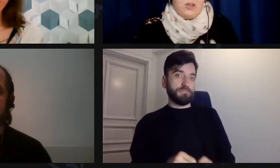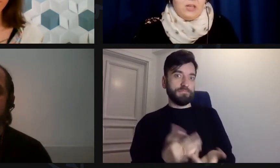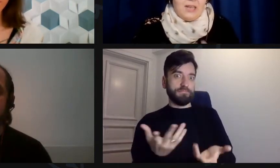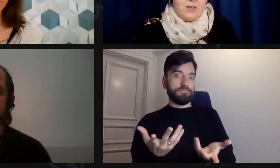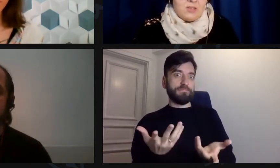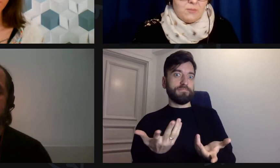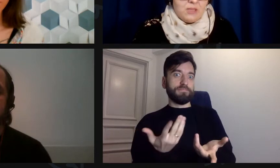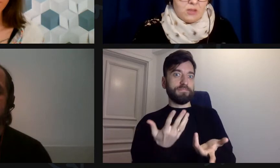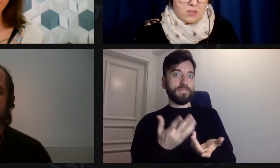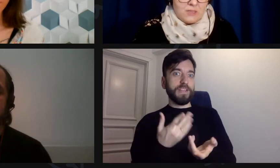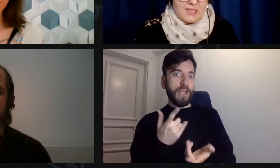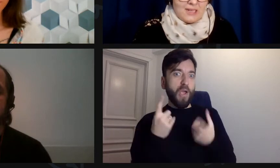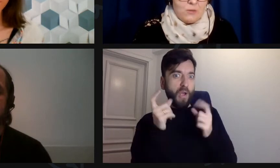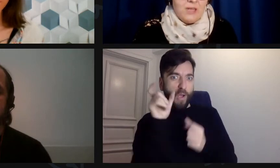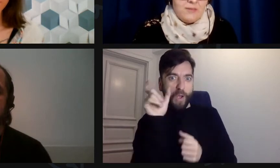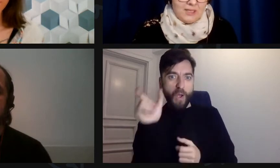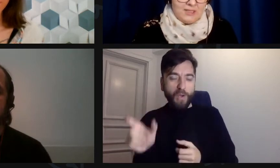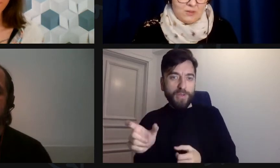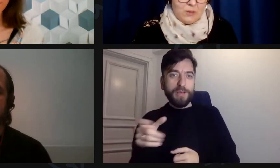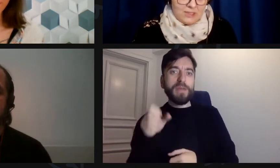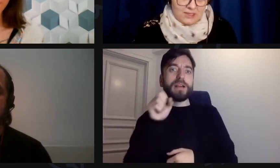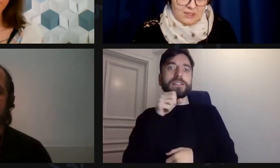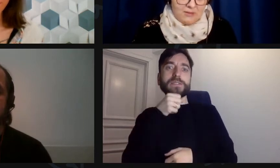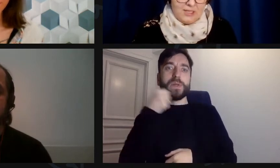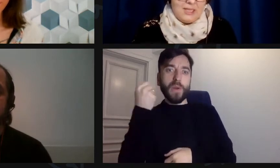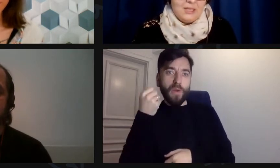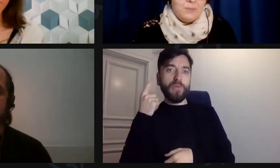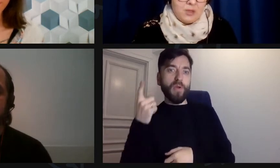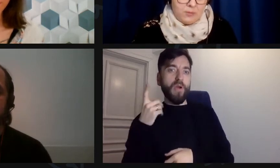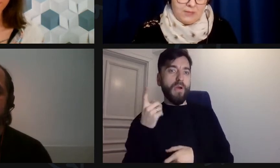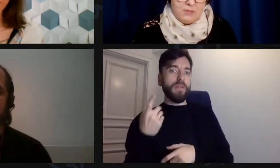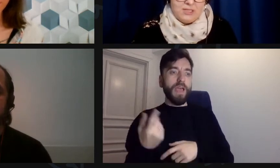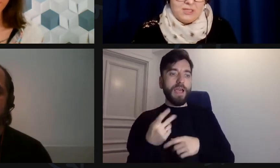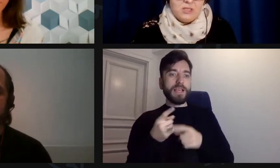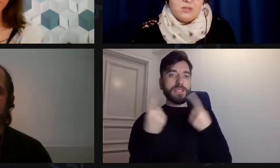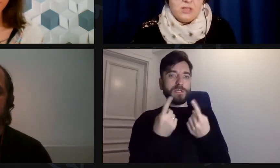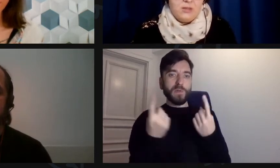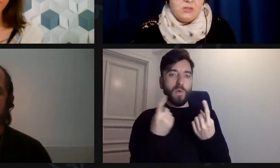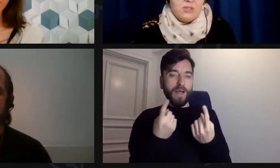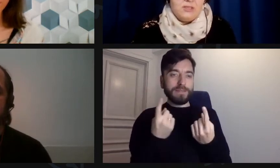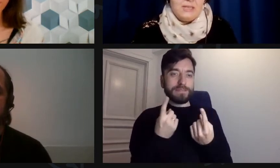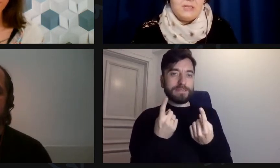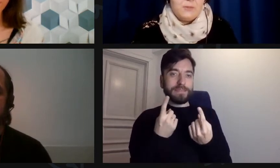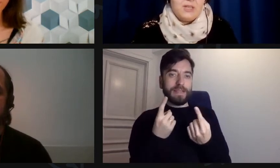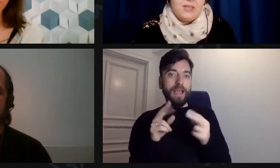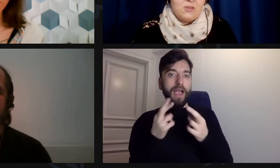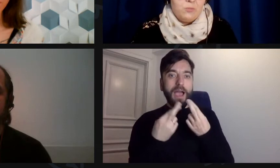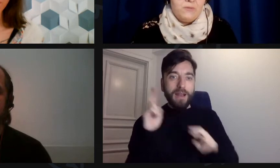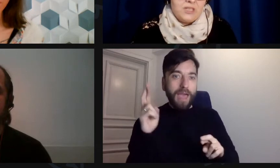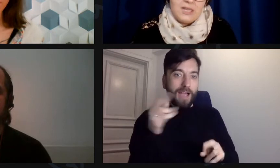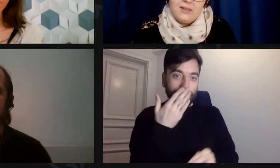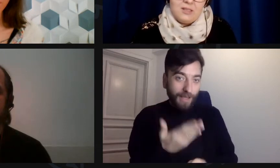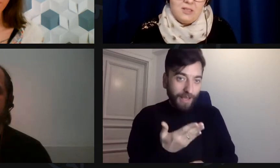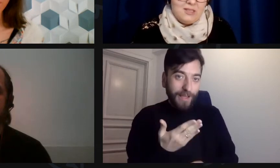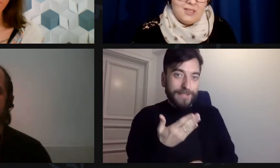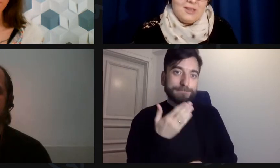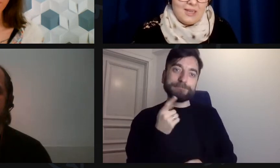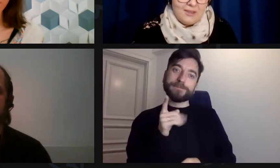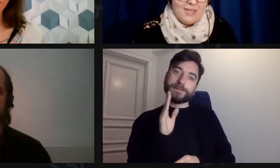To jak dorosła osobo zareaguje na dany problem, niezależnie, czy spotkania są powtarzalne, czy incydentalne,